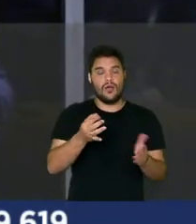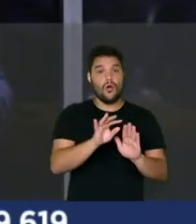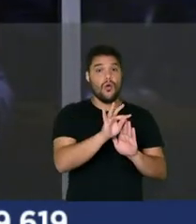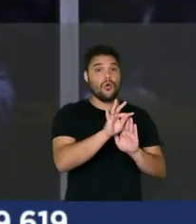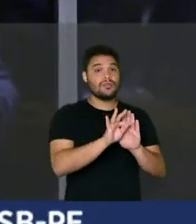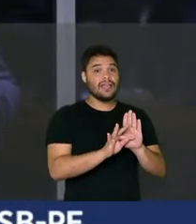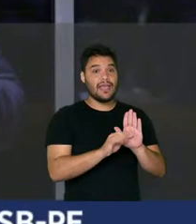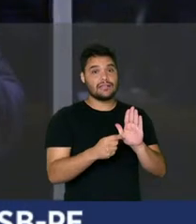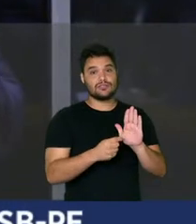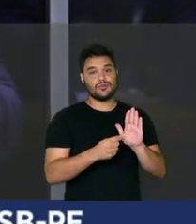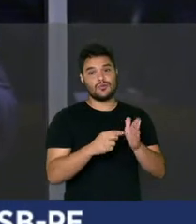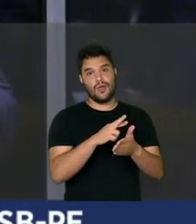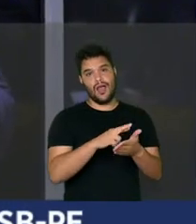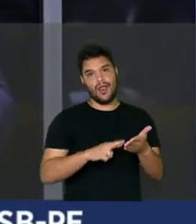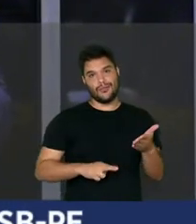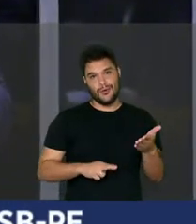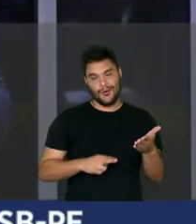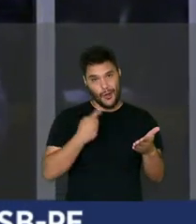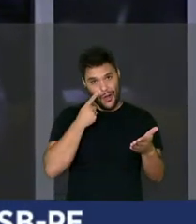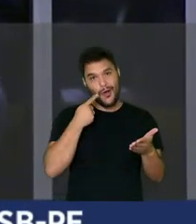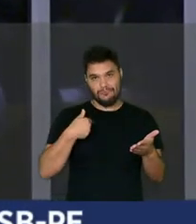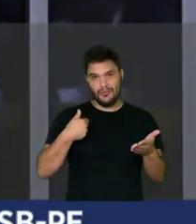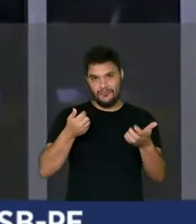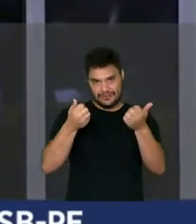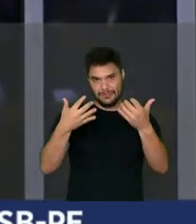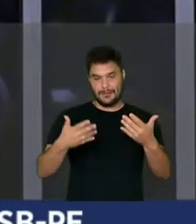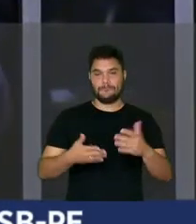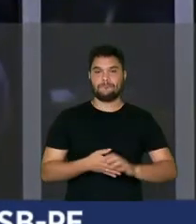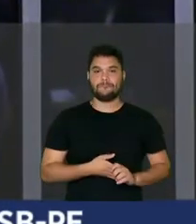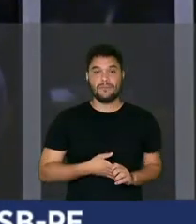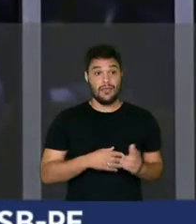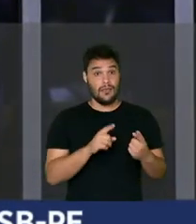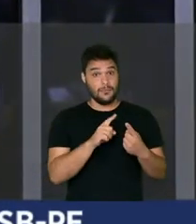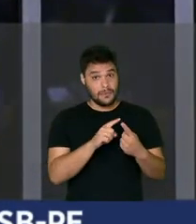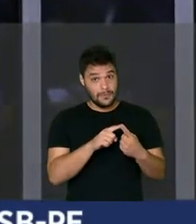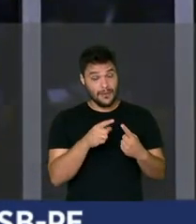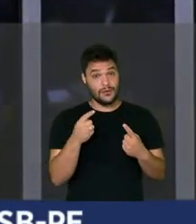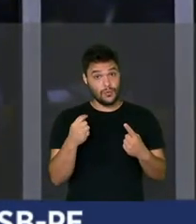COMPREENDENDO O TEXTO DO NOSSO RELATÓRIO. VEJAM BEM, NÚMERO UM, ACHO QUE É CONVICÇÃO